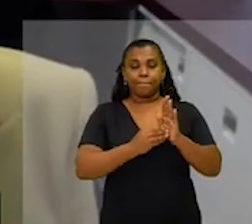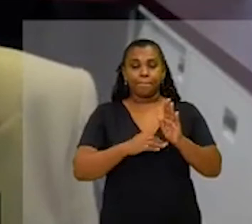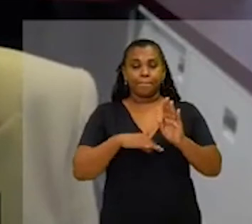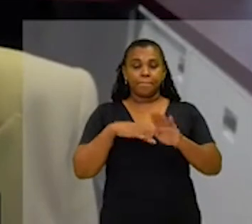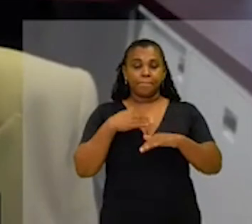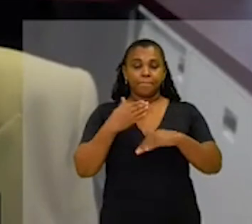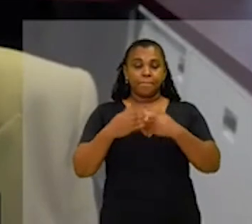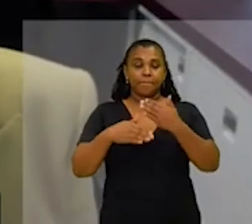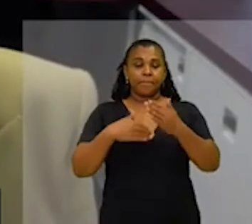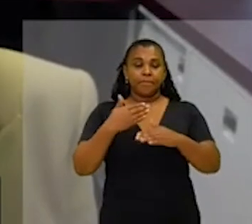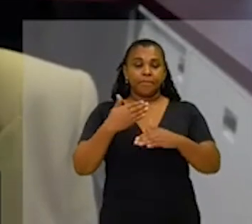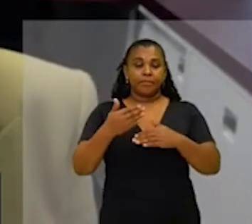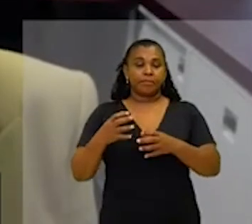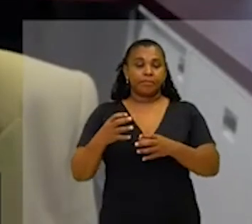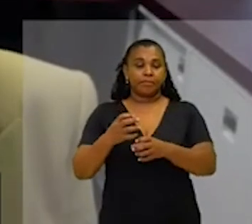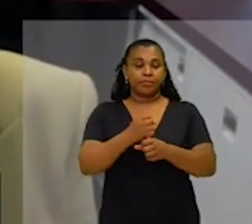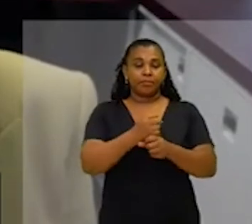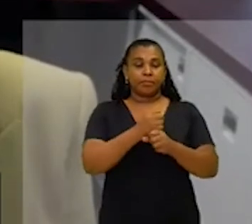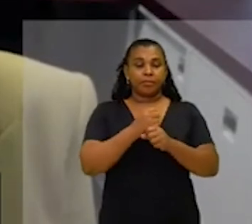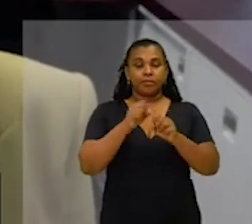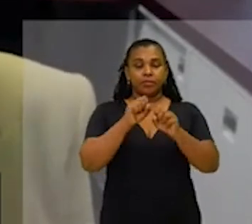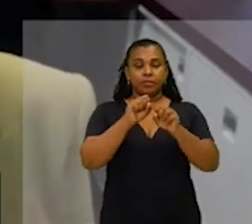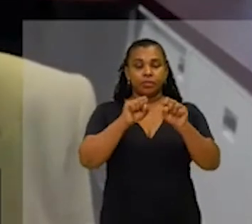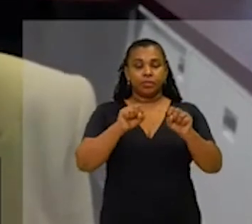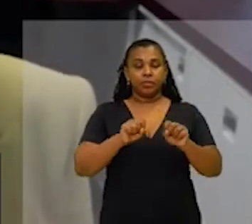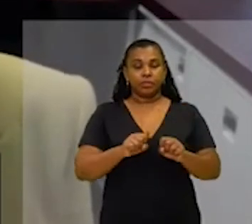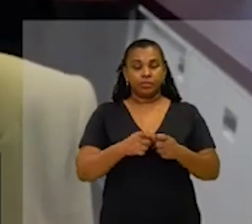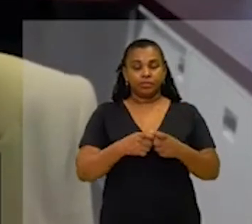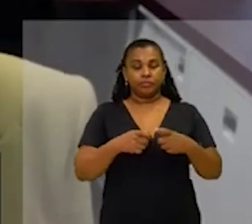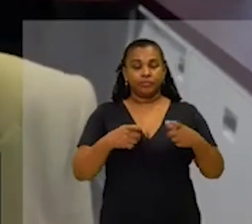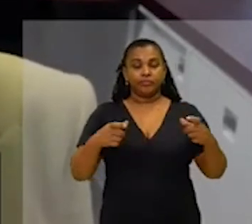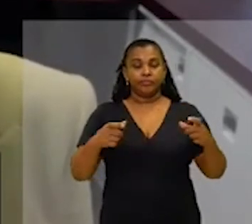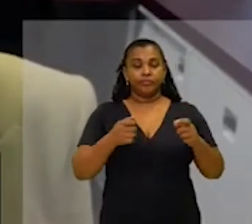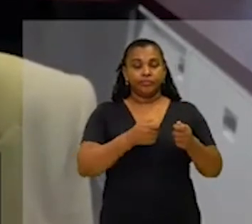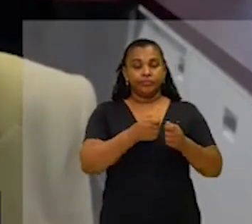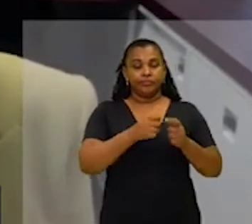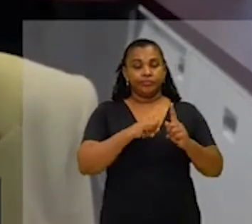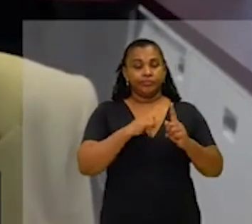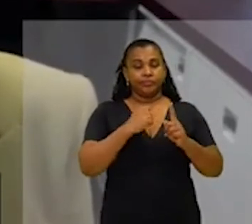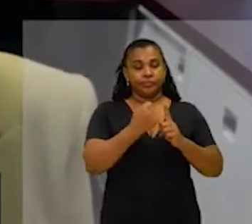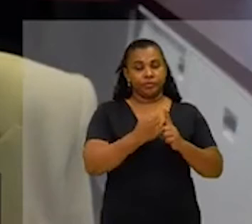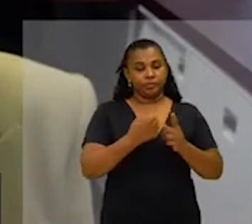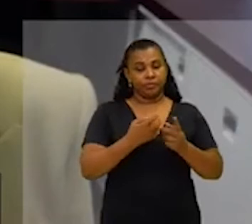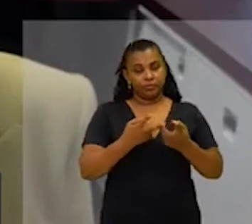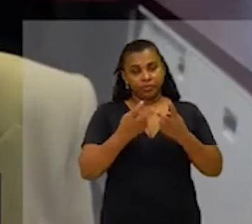que leva o controle o que busca ampliar o controle social é o que a gente vê no TCU nos PCs no Alto